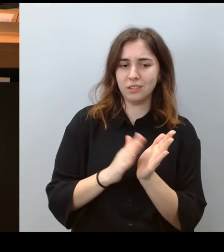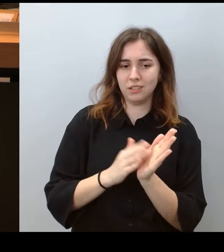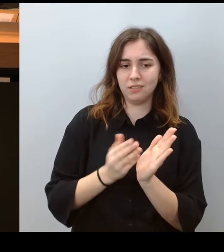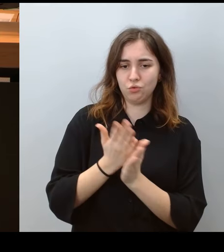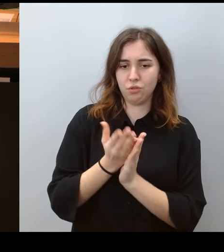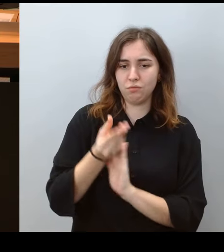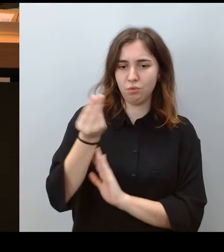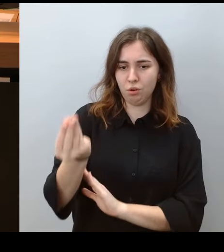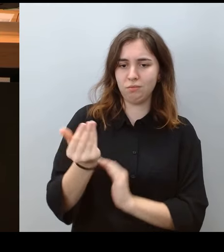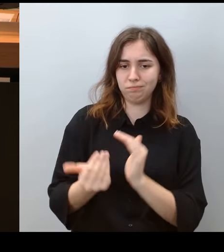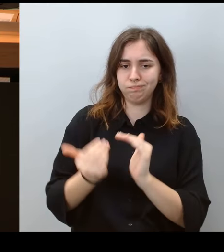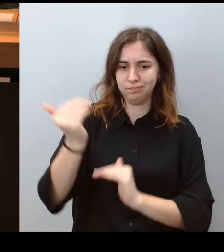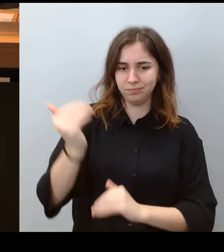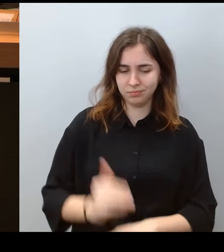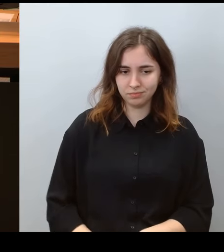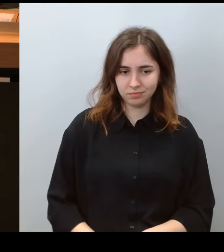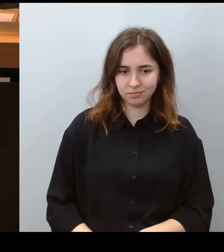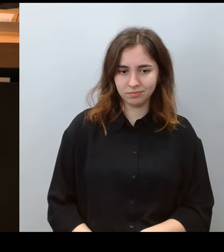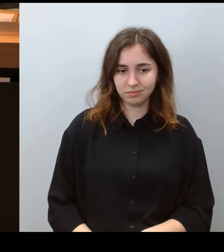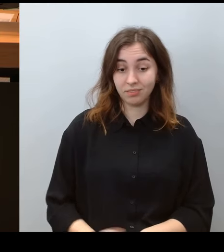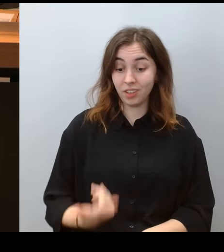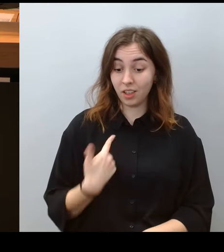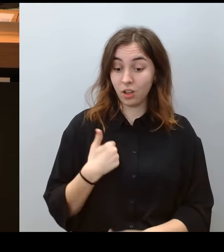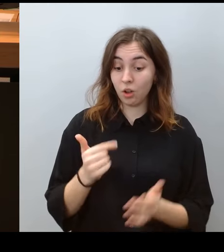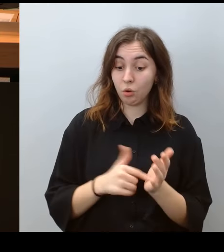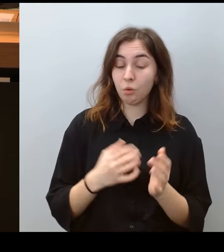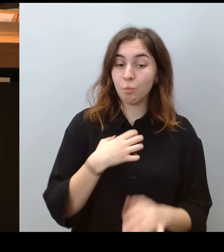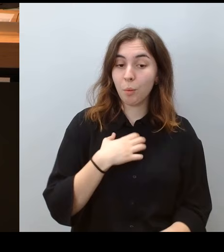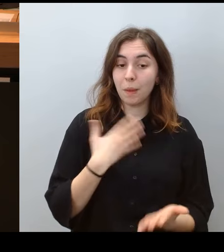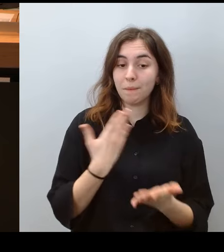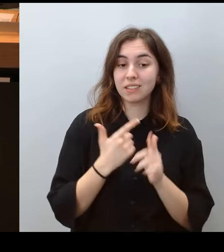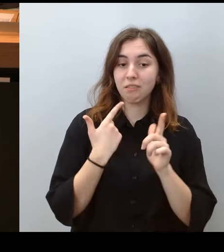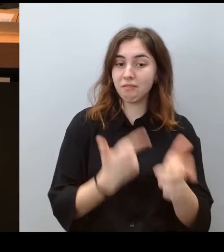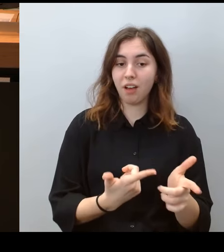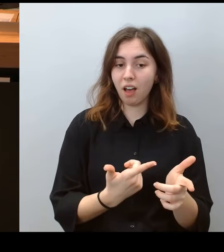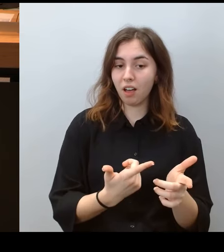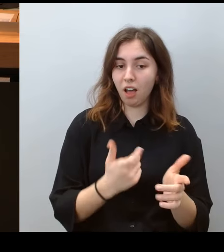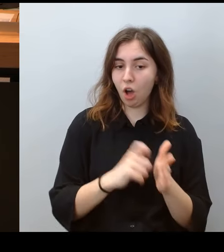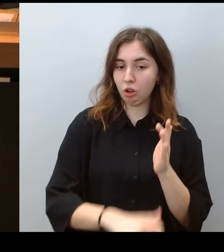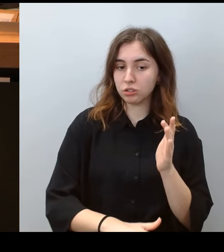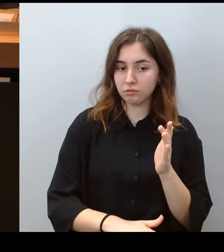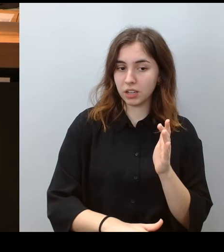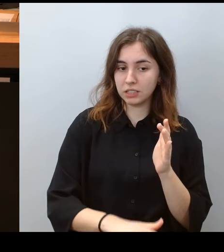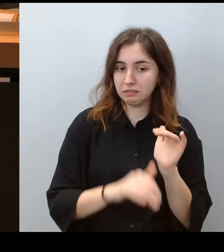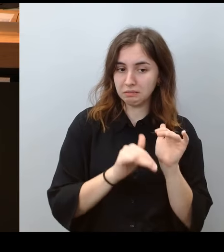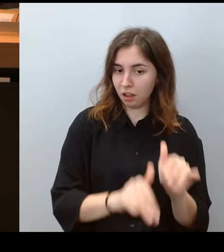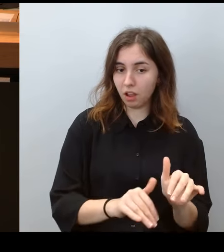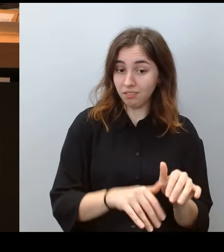Sozialtickets nicht anerkannt hat. Wo ist eigentlich die sozialdemokratische Senatorin für die BVG in diesem Senat?